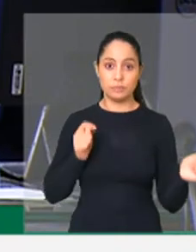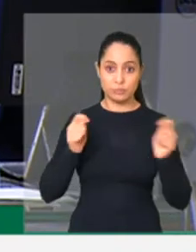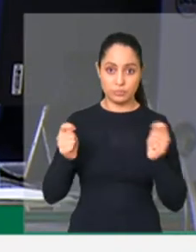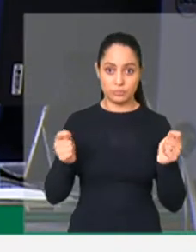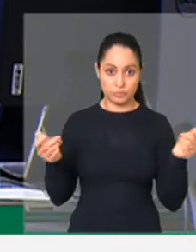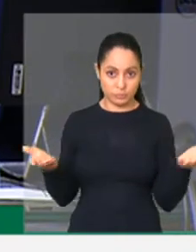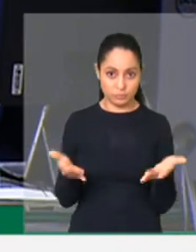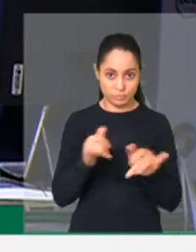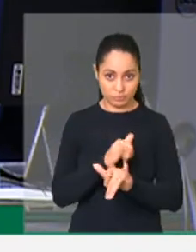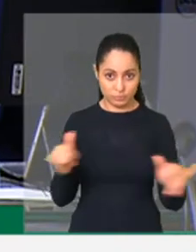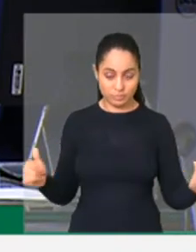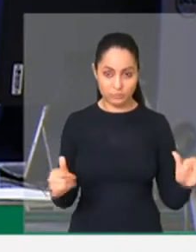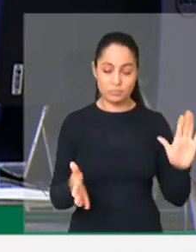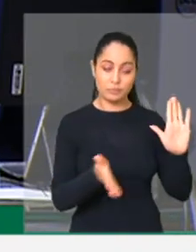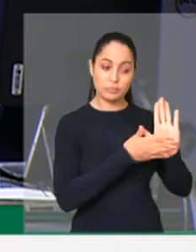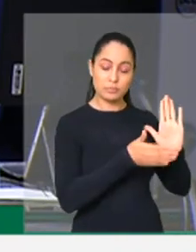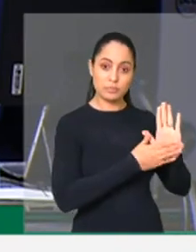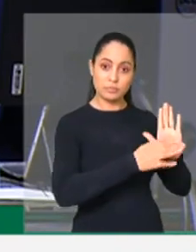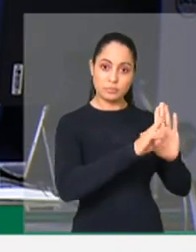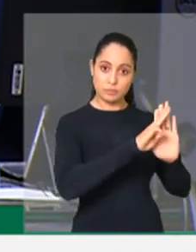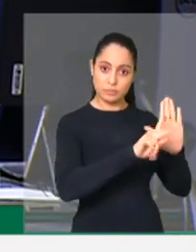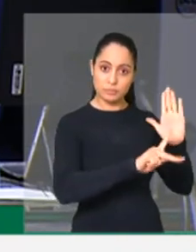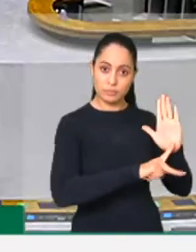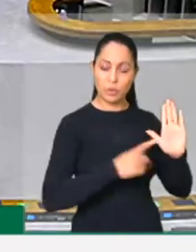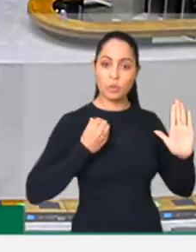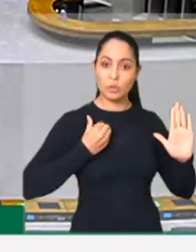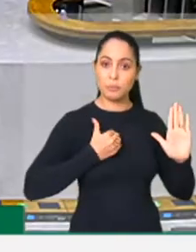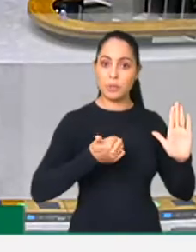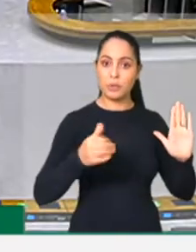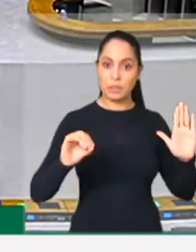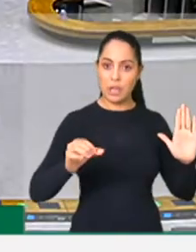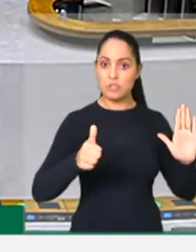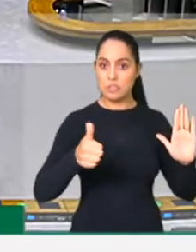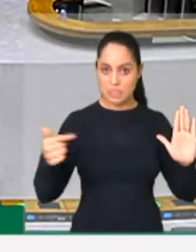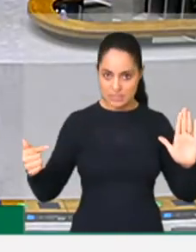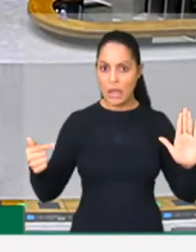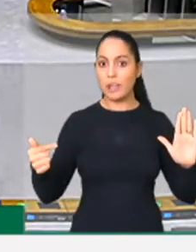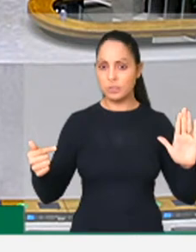[PRESIDENTE]: DEPUTADO JOSEILDO. FALAR CONTRA A MATÉ